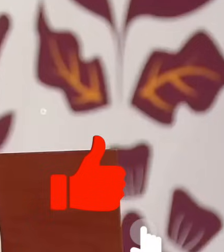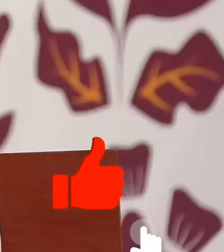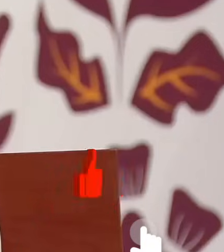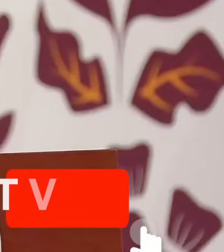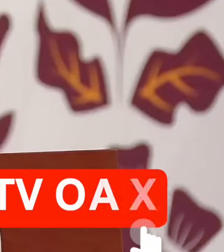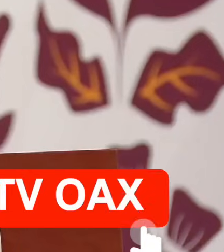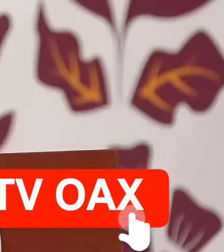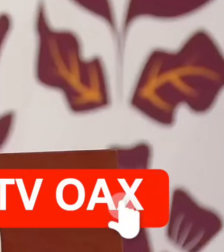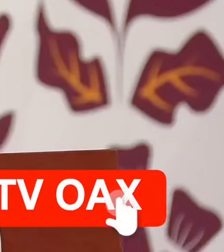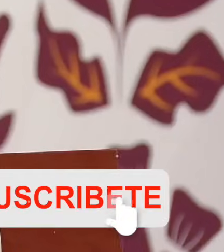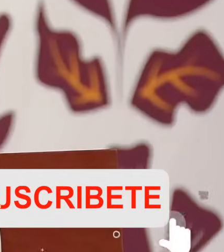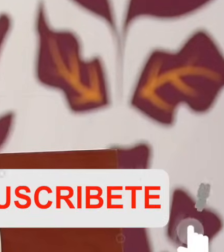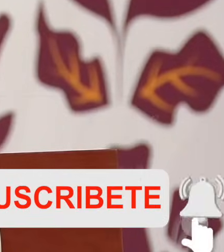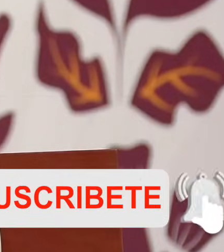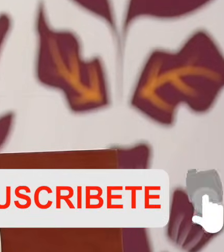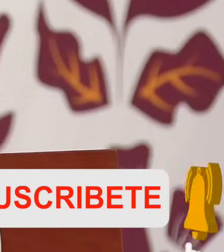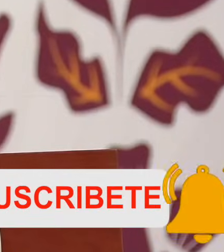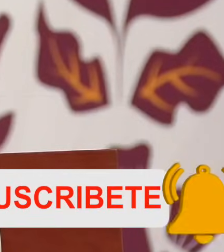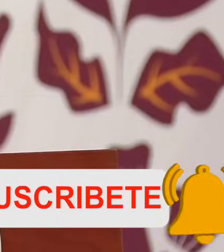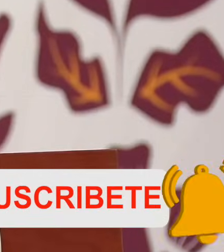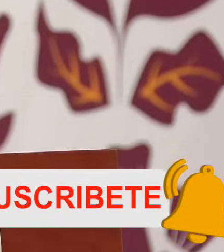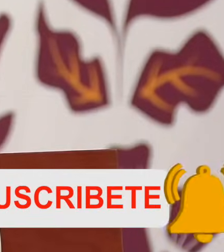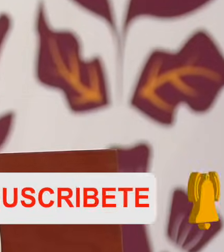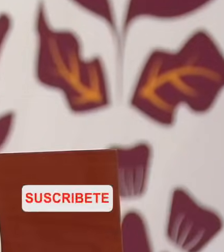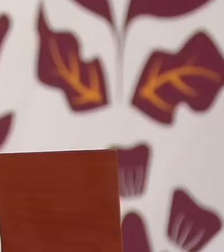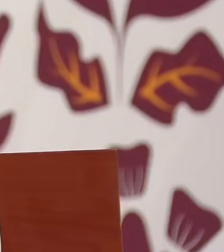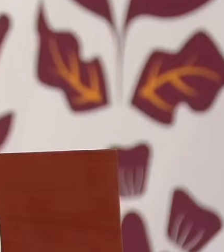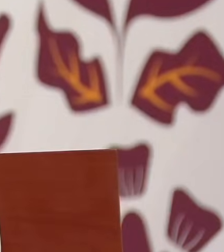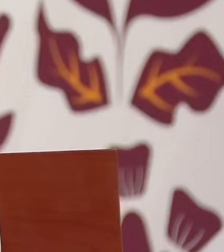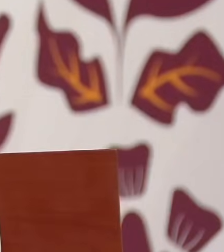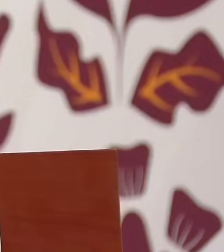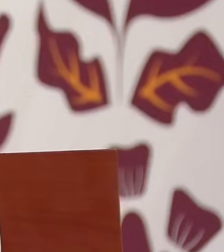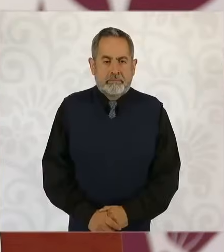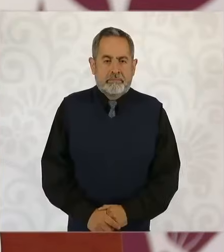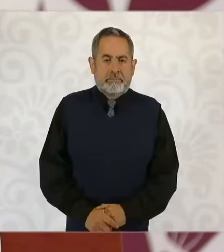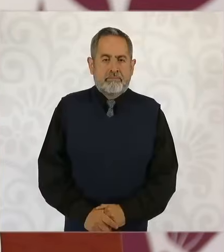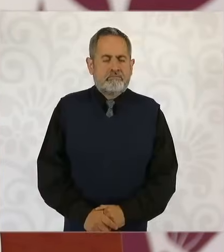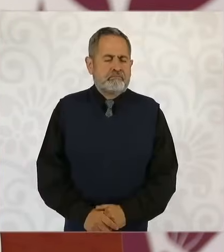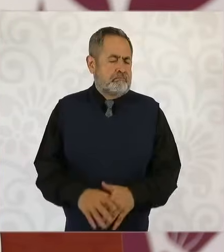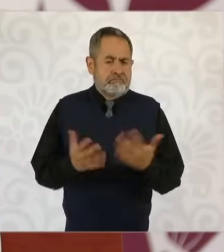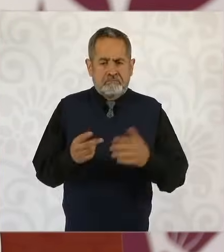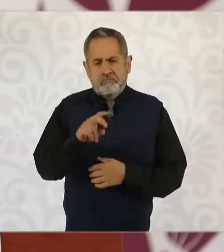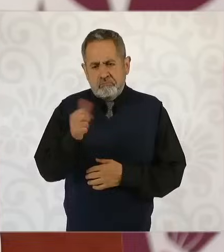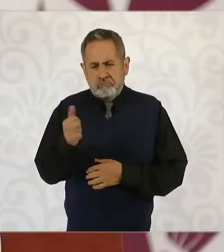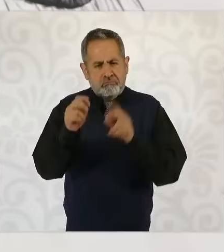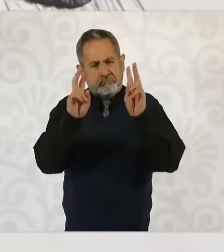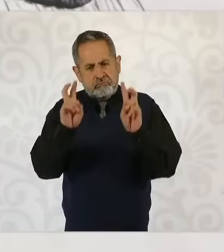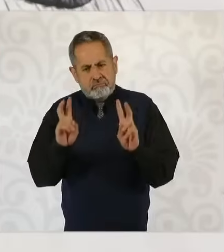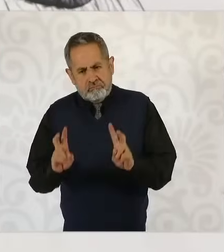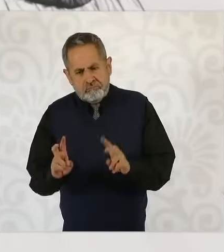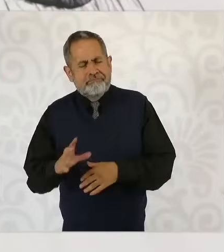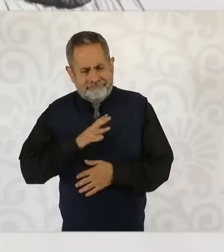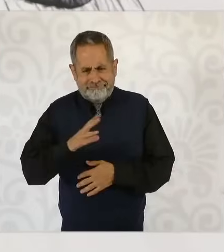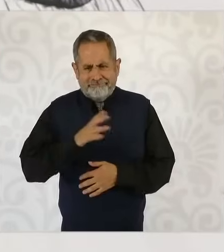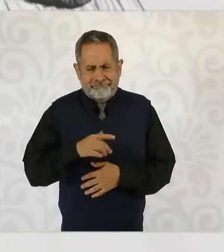presidente López Obrador entonces otros temas de colaboración coordinación eso se dan en muchos